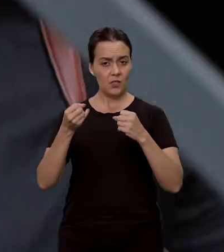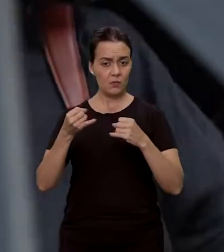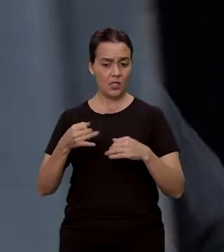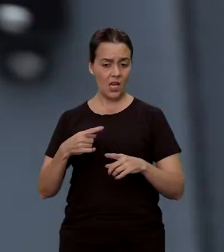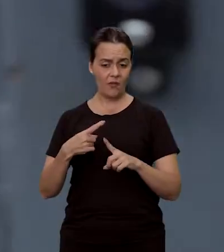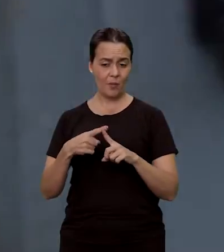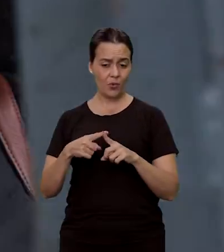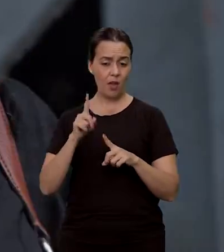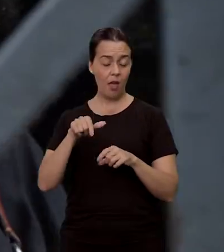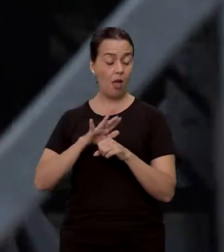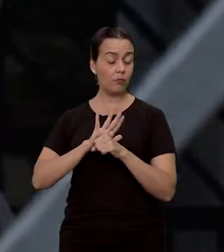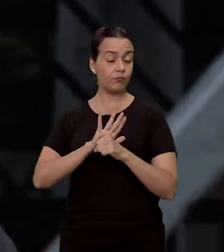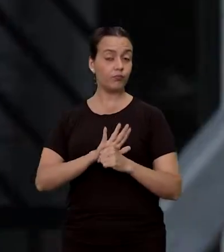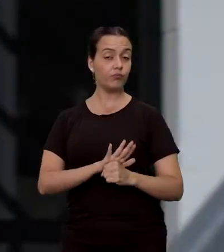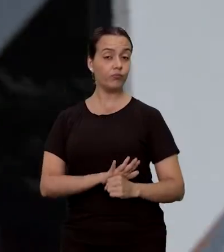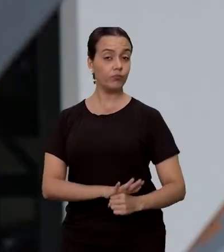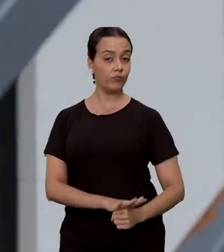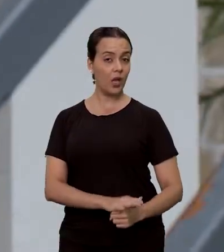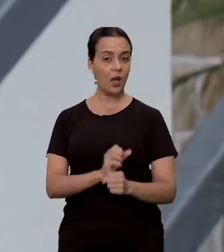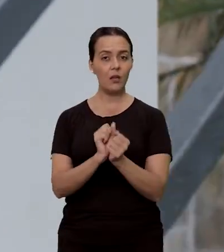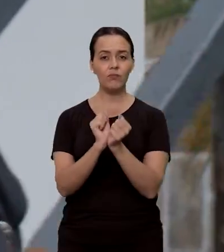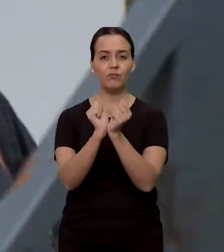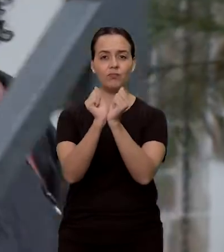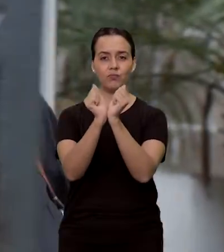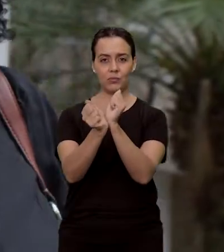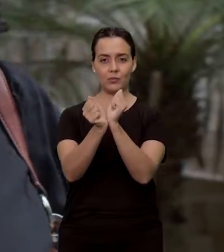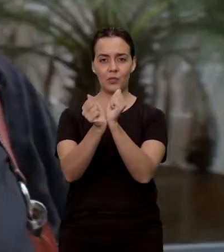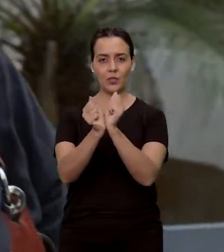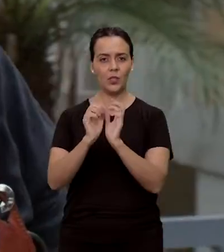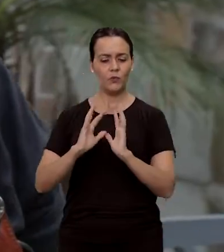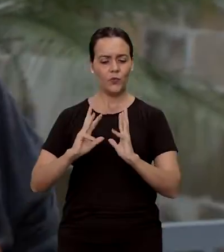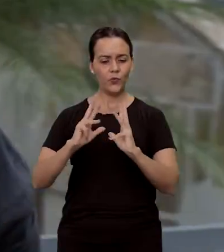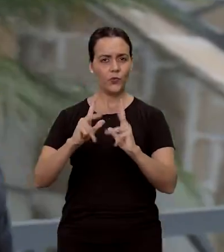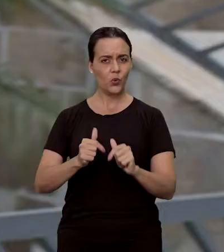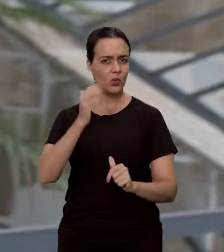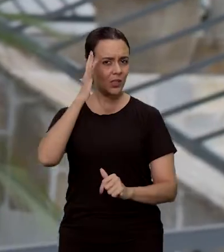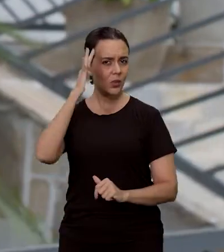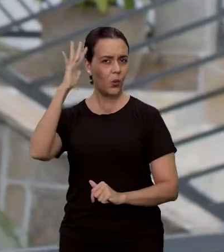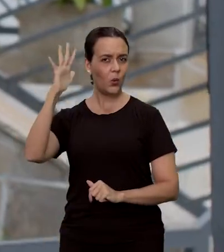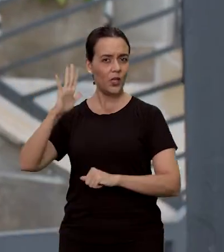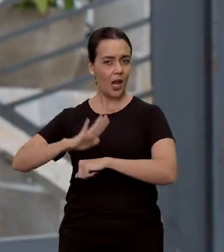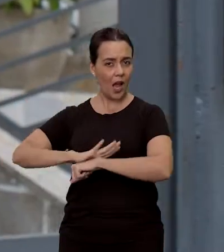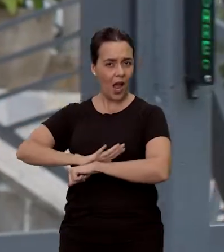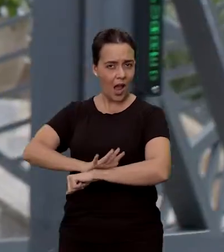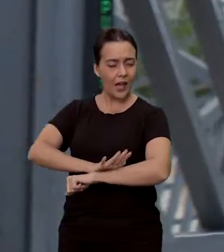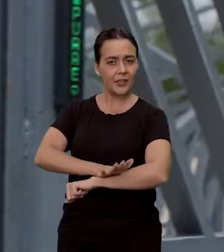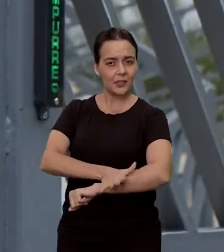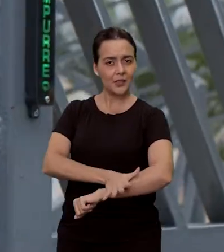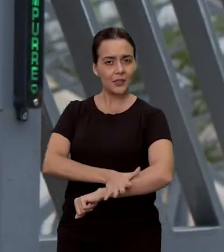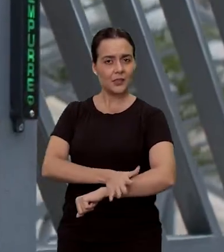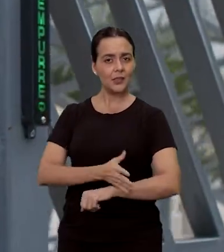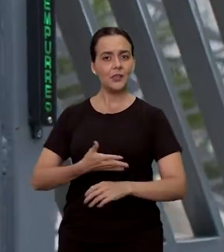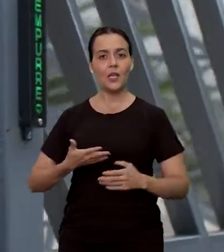como forma de justificar a escravidão. E essas teorias racistas, por mais que nenhum lugar sério, hoje,